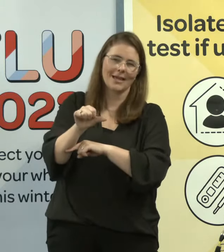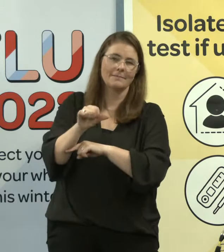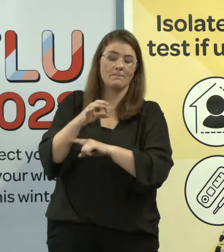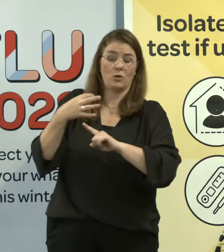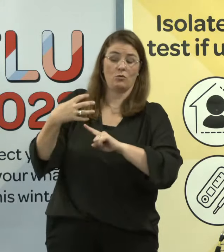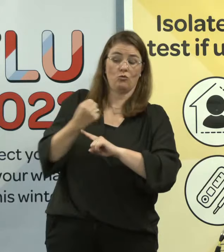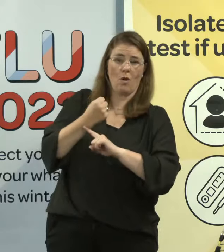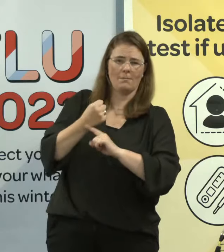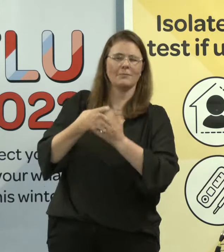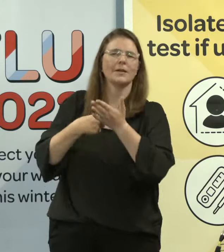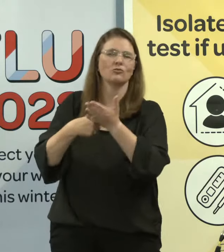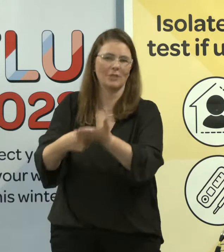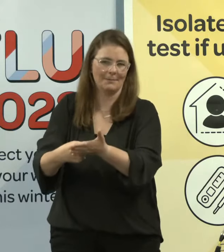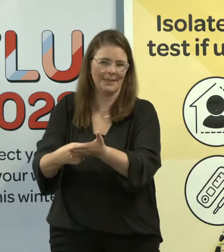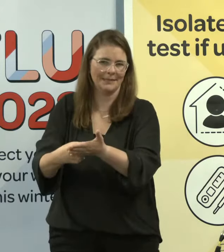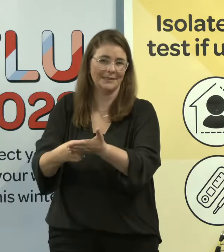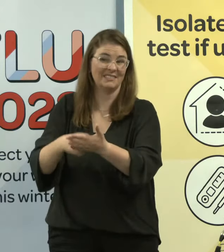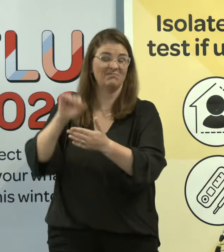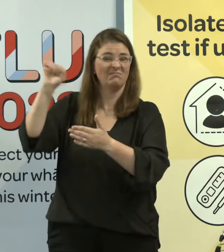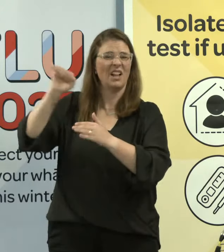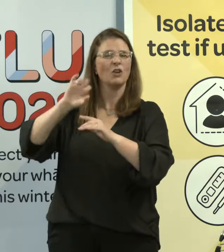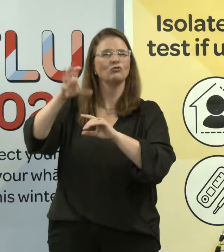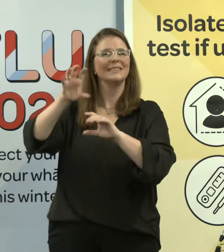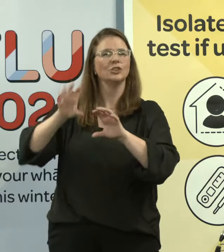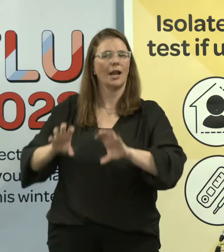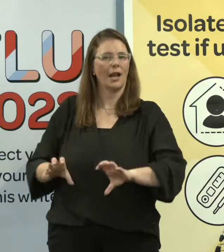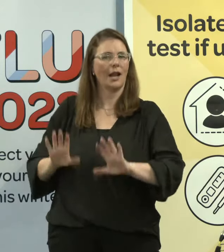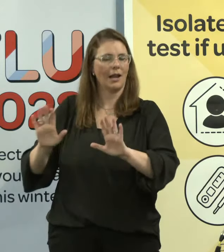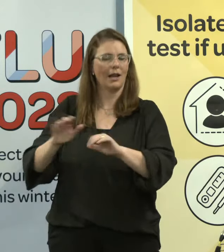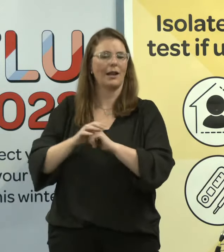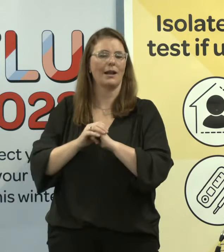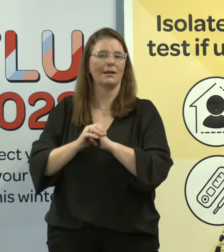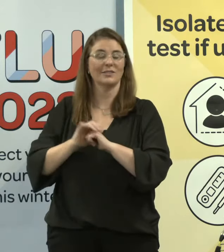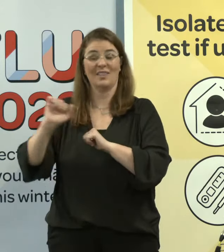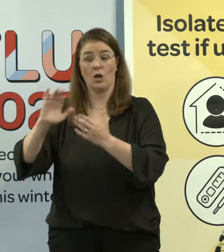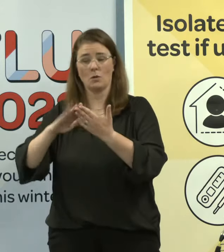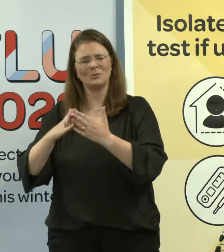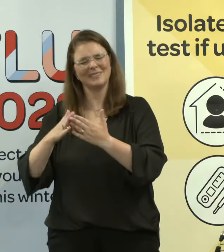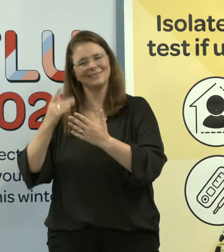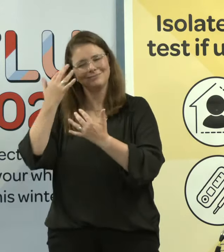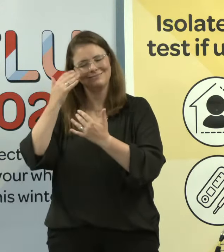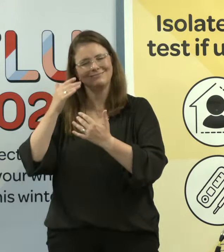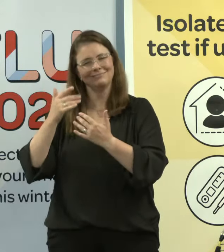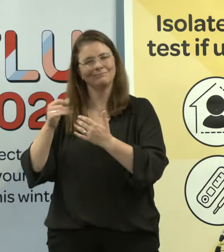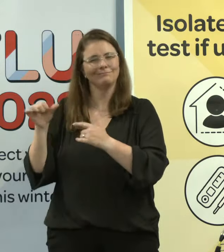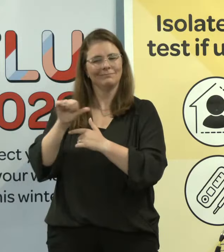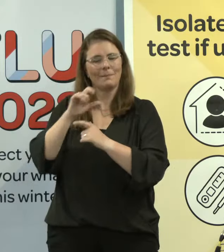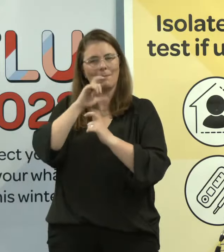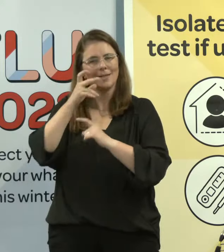piki haere te karere, koinei te